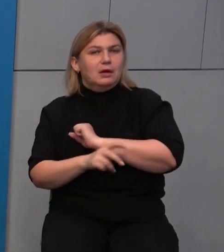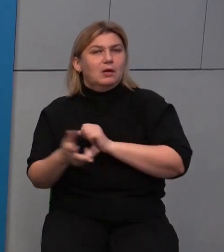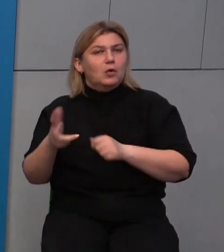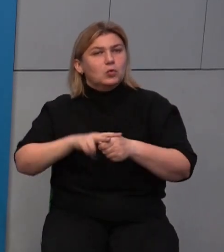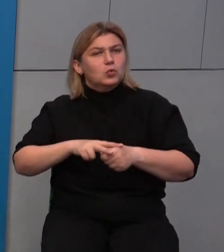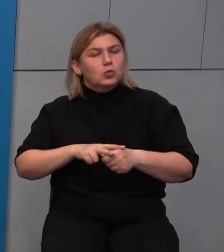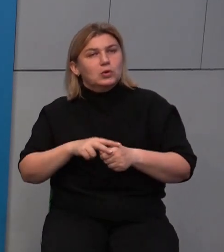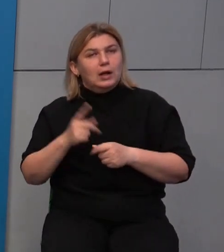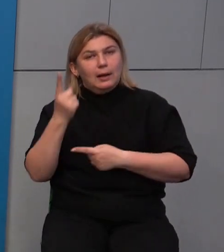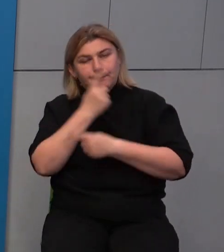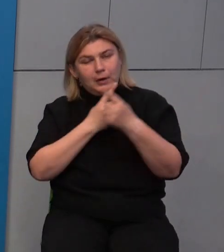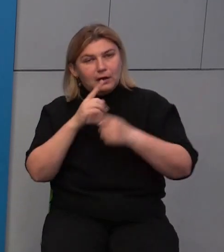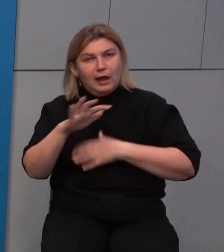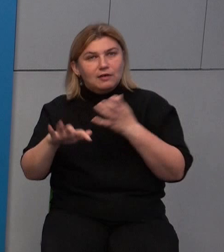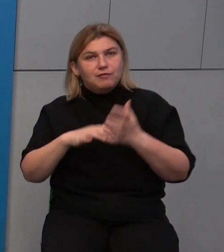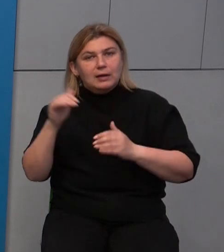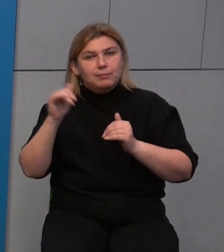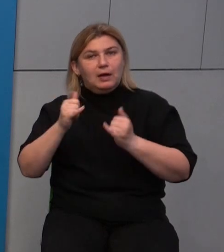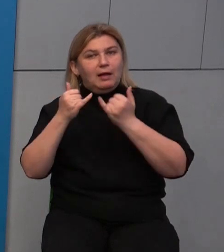że świat może być inny niż nam się wydaje.